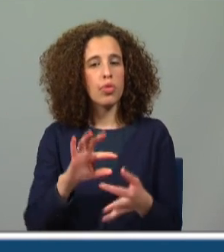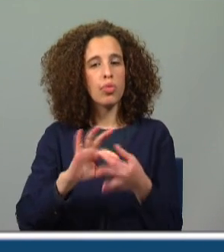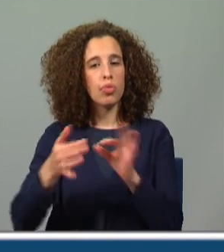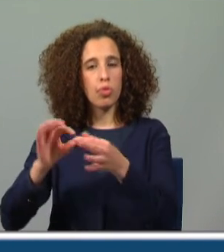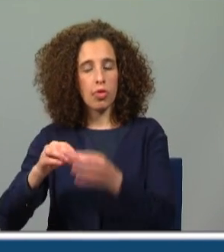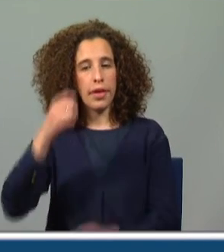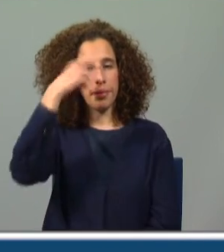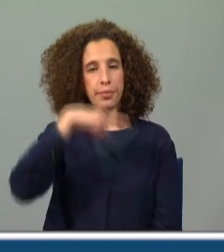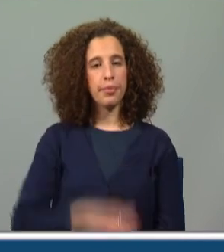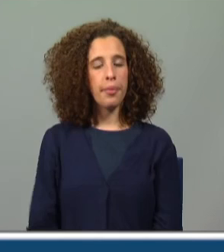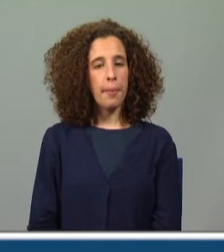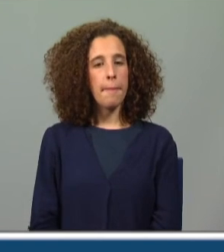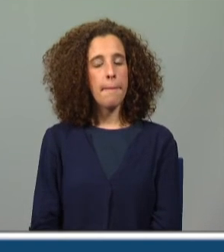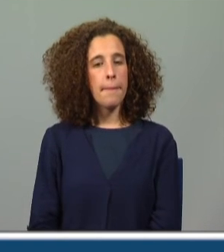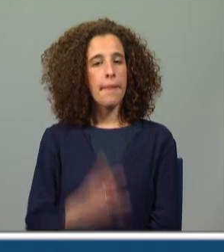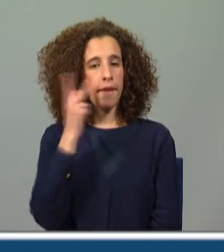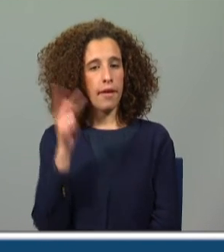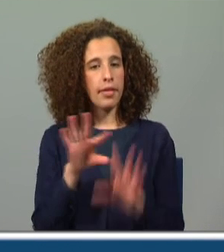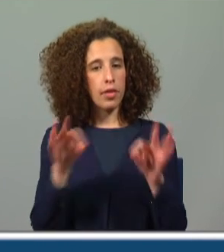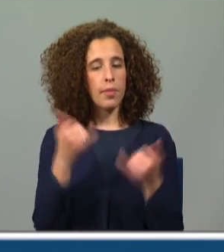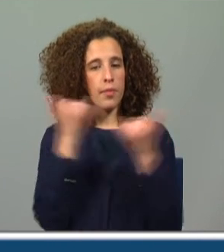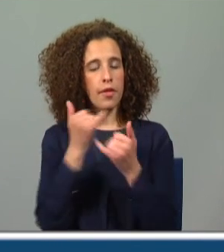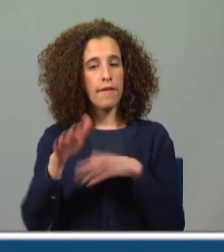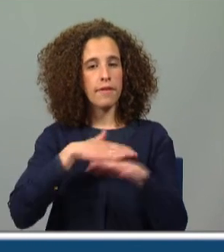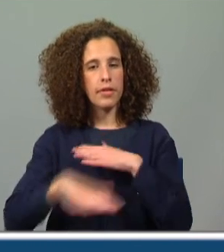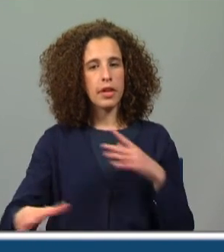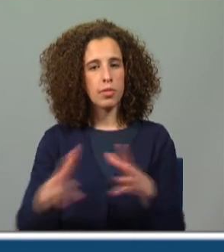conto a vida tal como a felicidade é feita de grandes conquistas não é feita 我告訴生活是幸福做出了偉大的成就不是做出來的